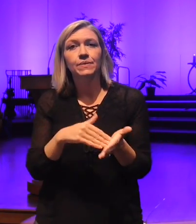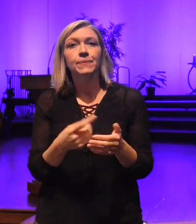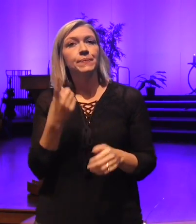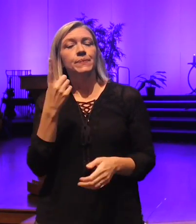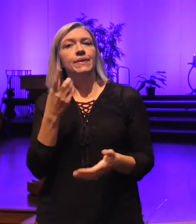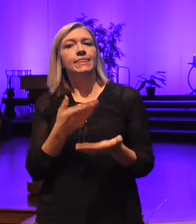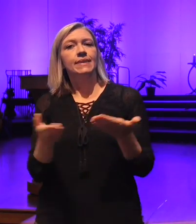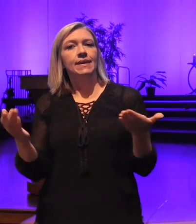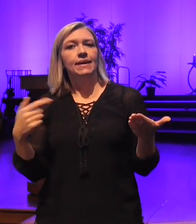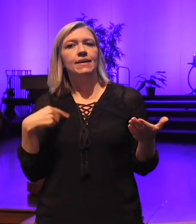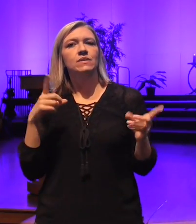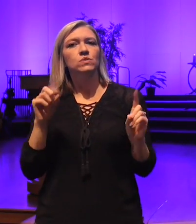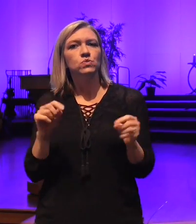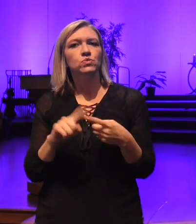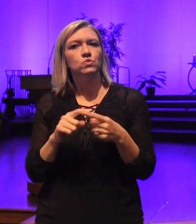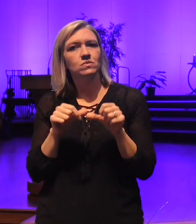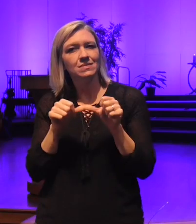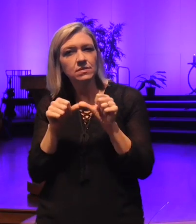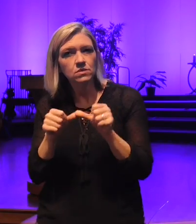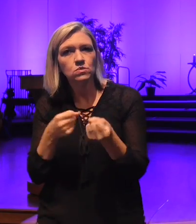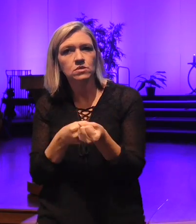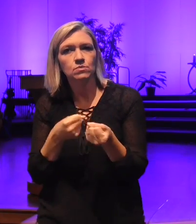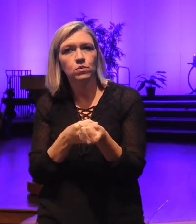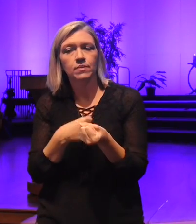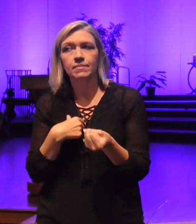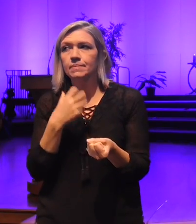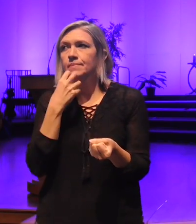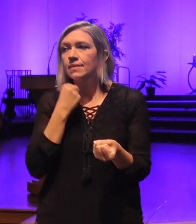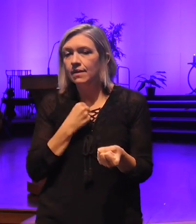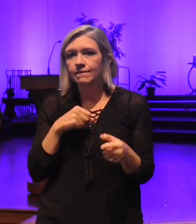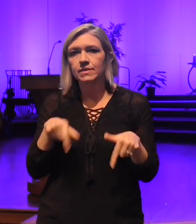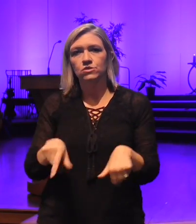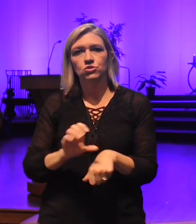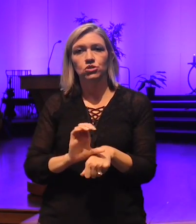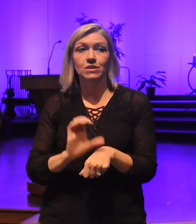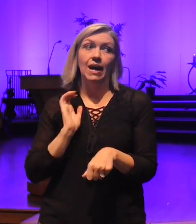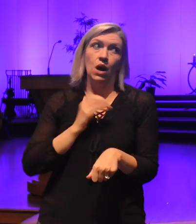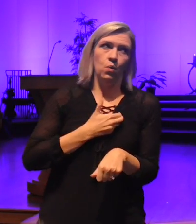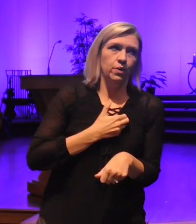puedo hacer para continuar apoyando a mi amada Mile High Church, nuestra amada Mile High Church, es